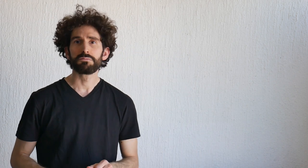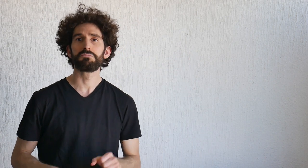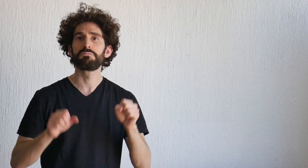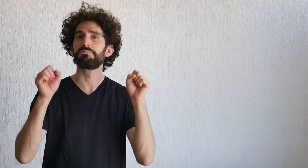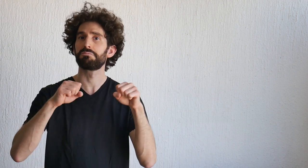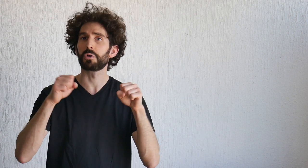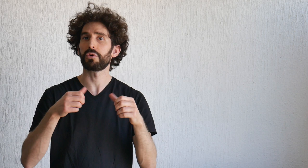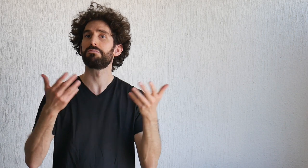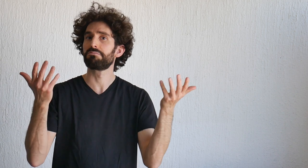D'accord.